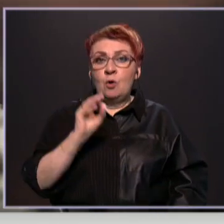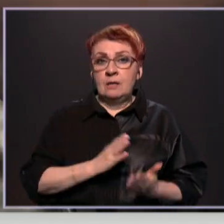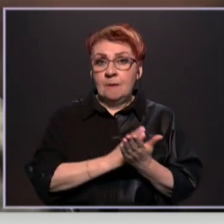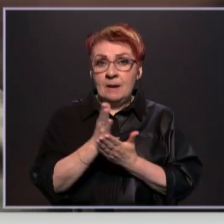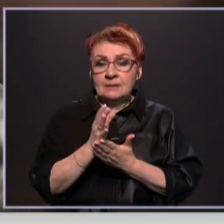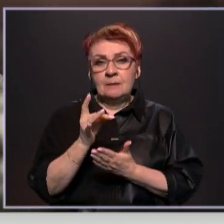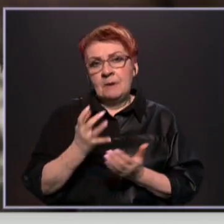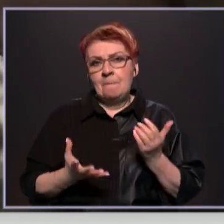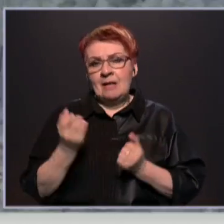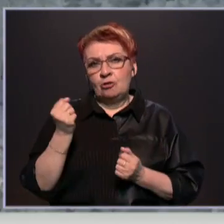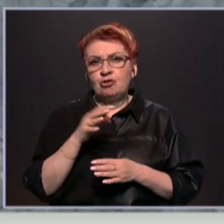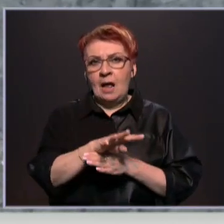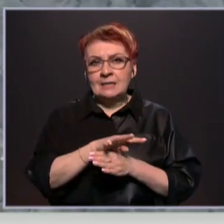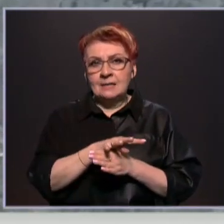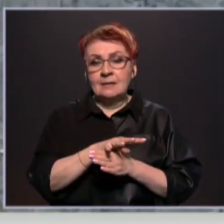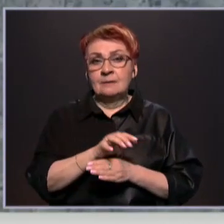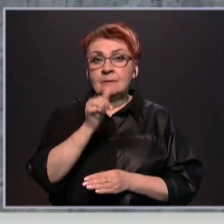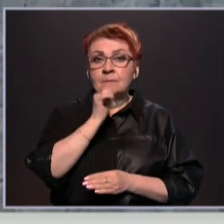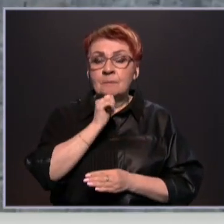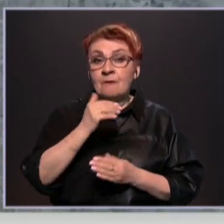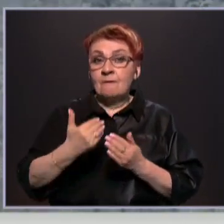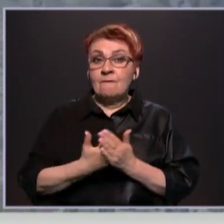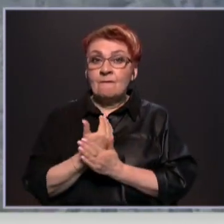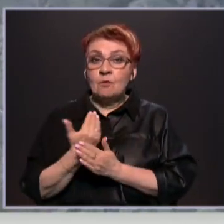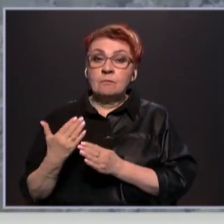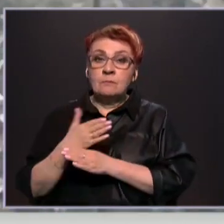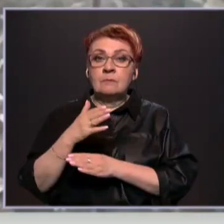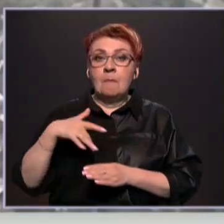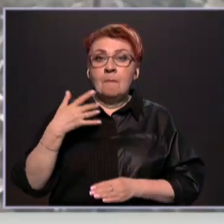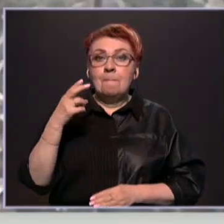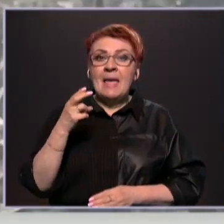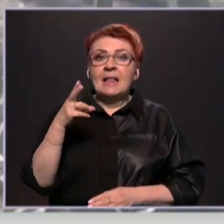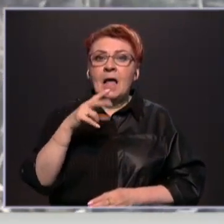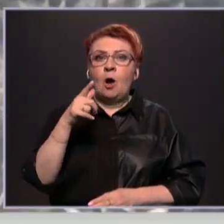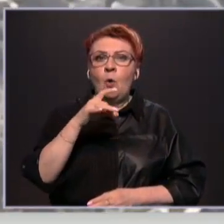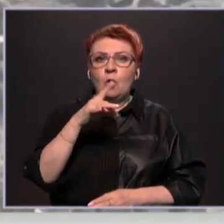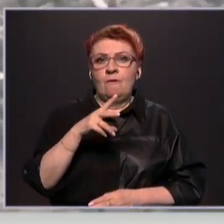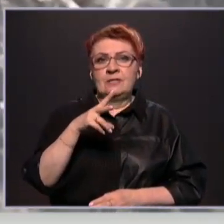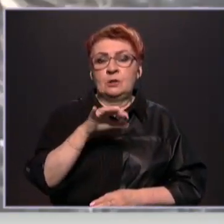поддержке артиллерии предприняли попытку вновь атаковать белогоровку но пока без видимого успеха